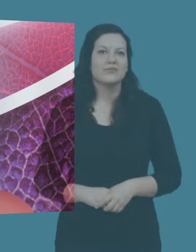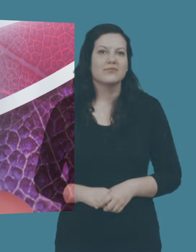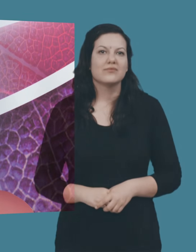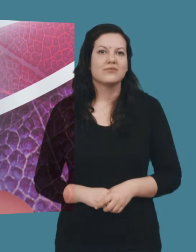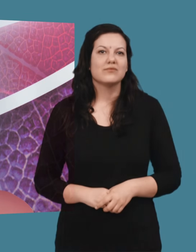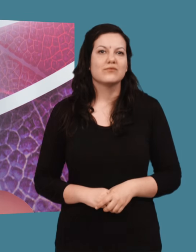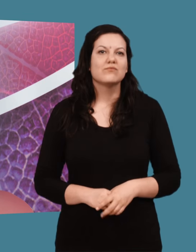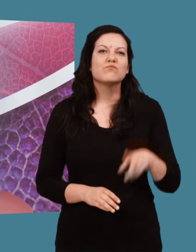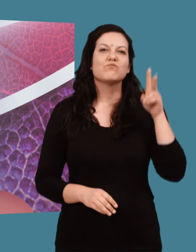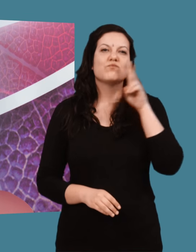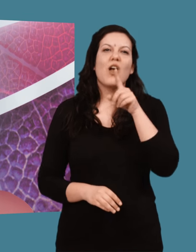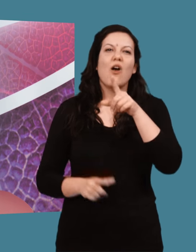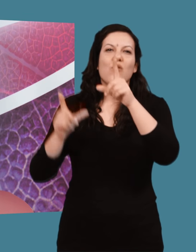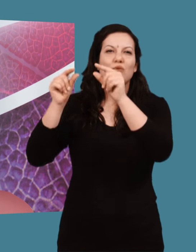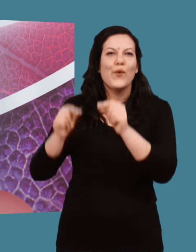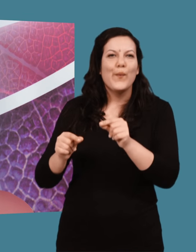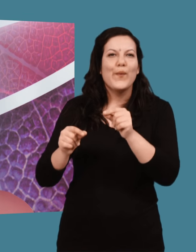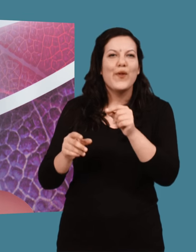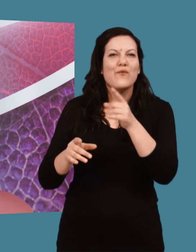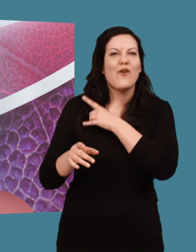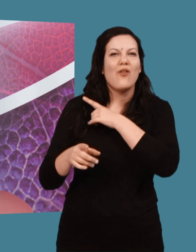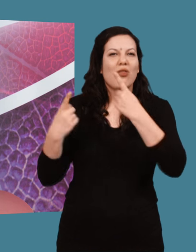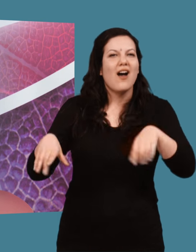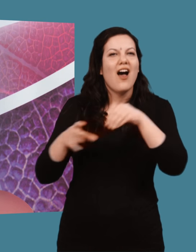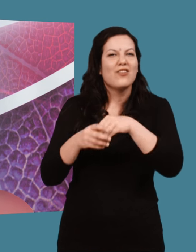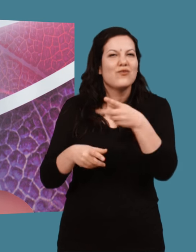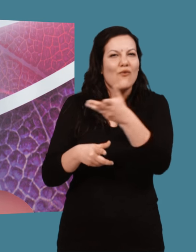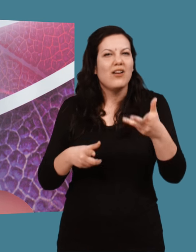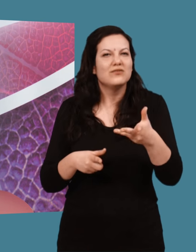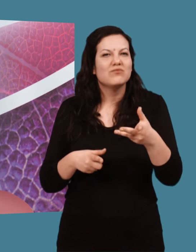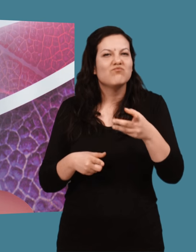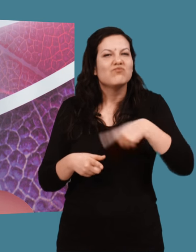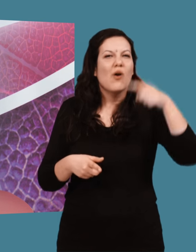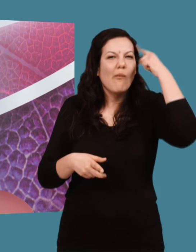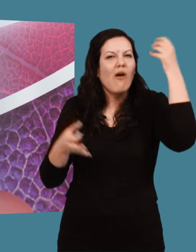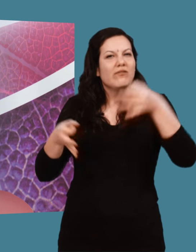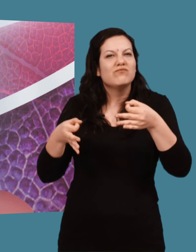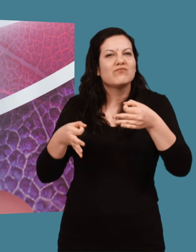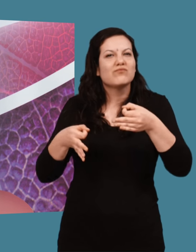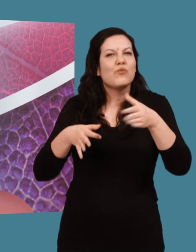Ver estos números sobre la Universidad nos sirve para tomar conciencia, del movimiento que implica,